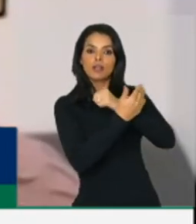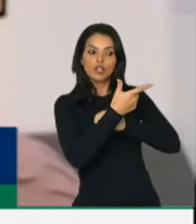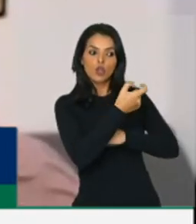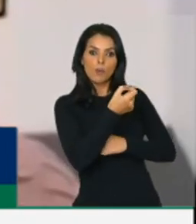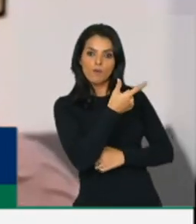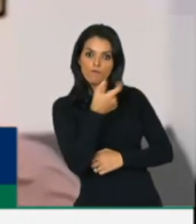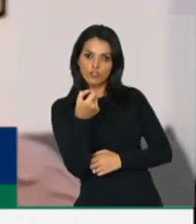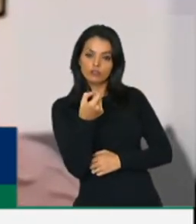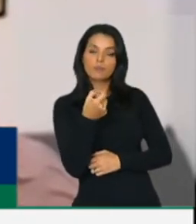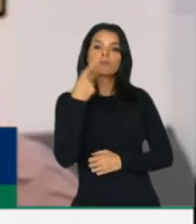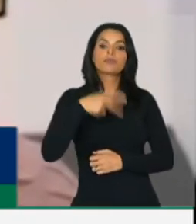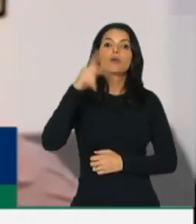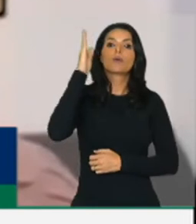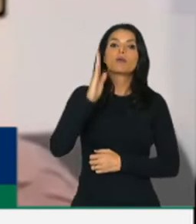O BRASIL GANHOU 20 BILIONÁ RIOS... DESSES 20 BILIONÁ